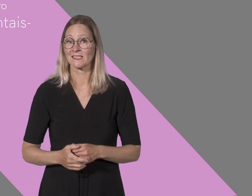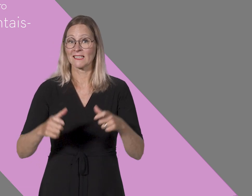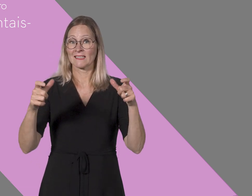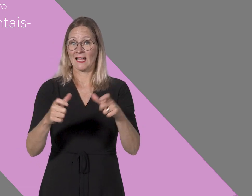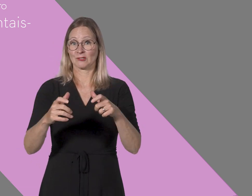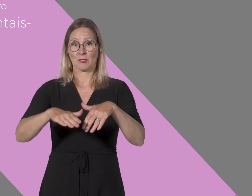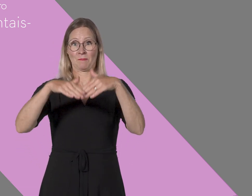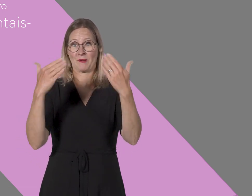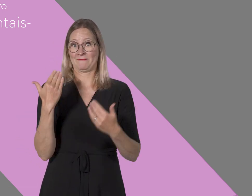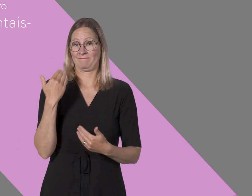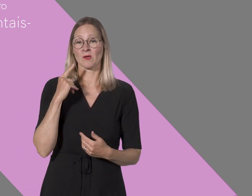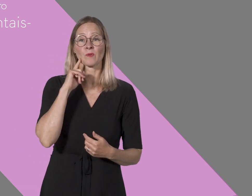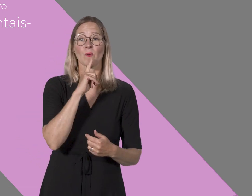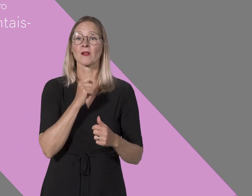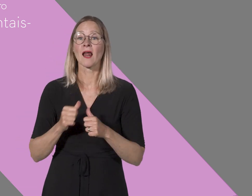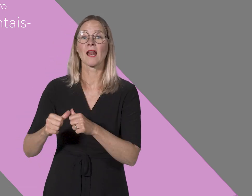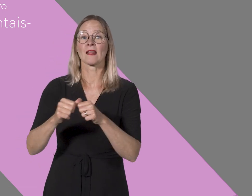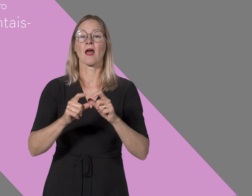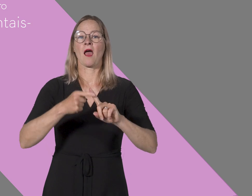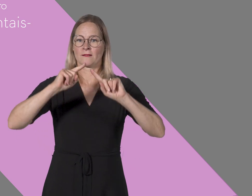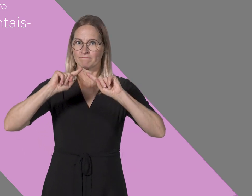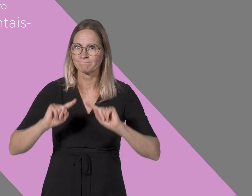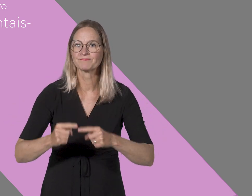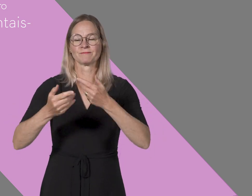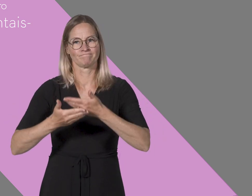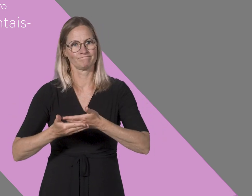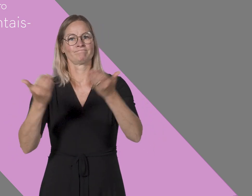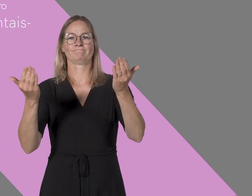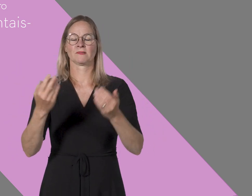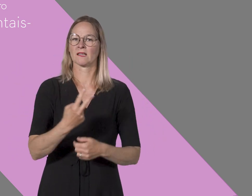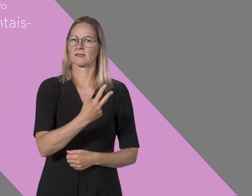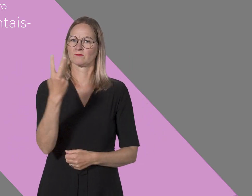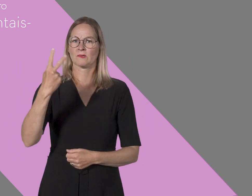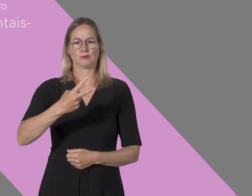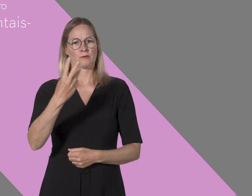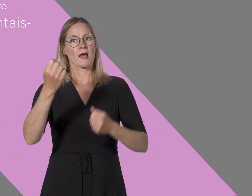Kuurojen Liitto julkisti tämän vuoden Järjestöpäivillä -